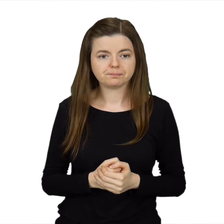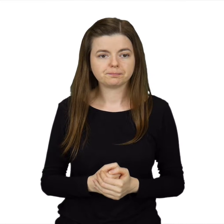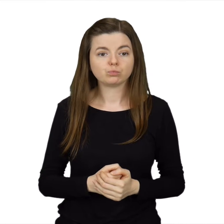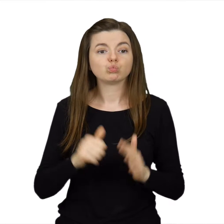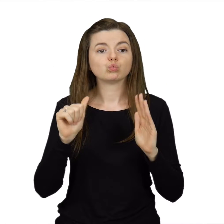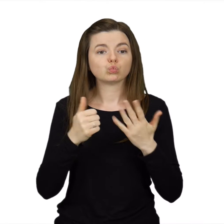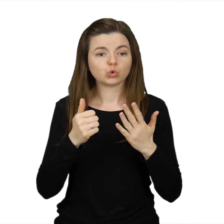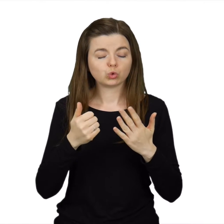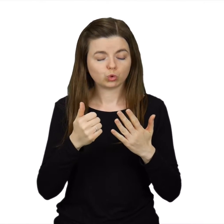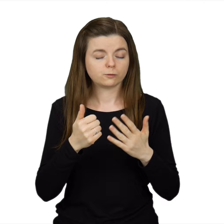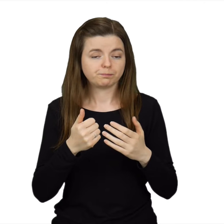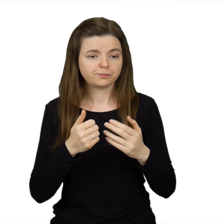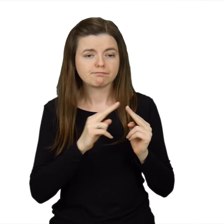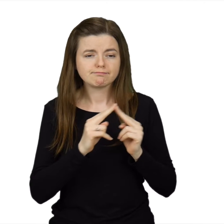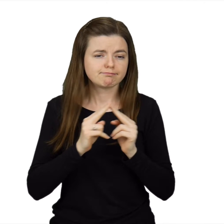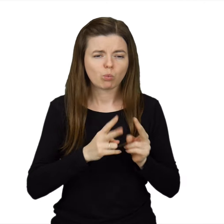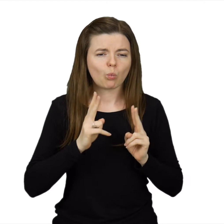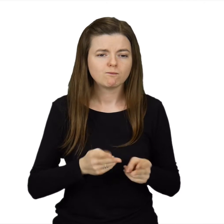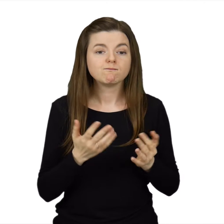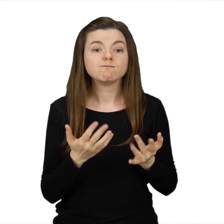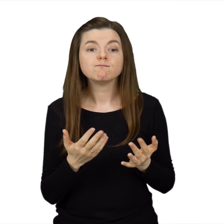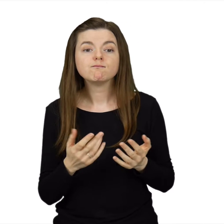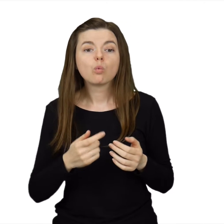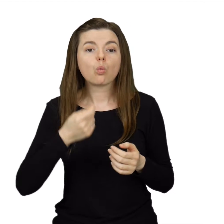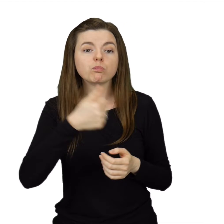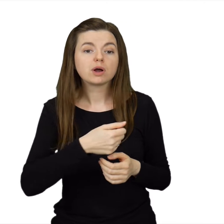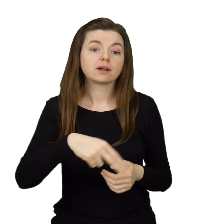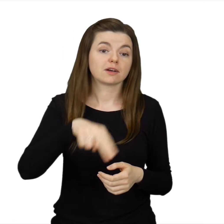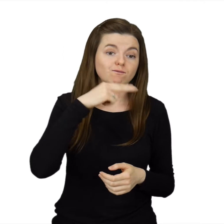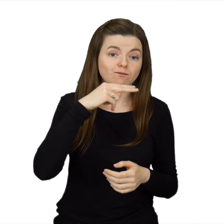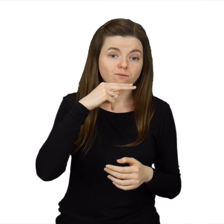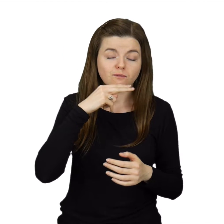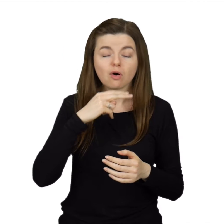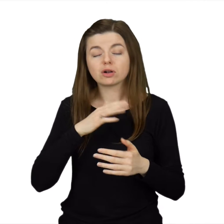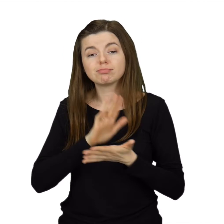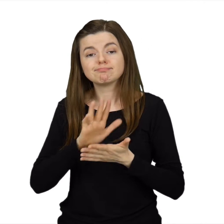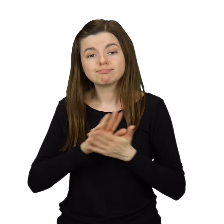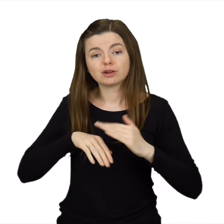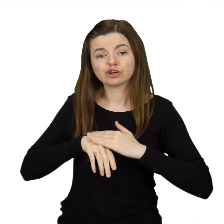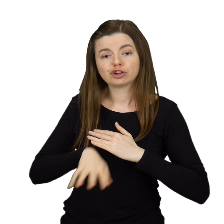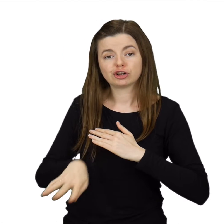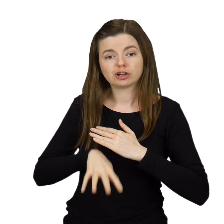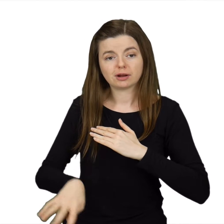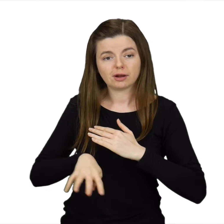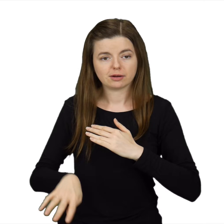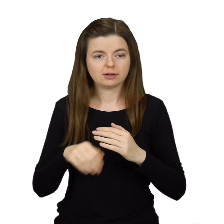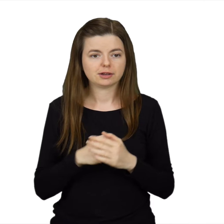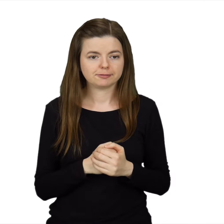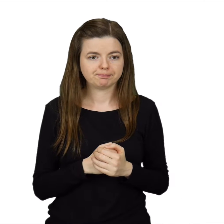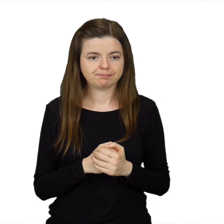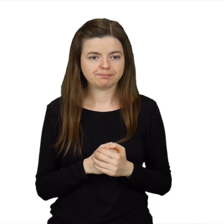weryfikacja taryf za wodę i ścieki,